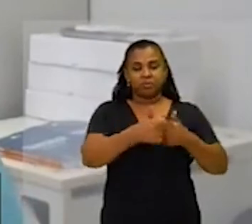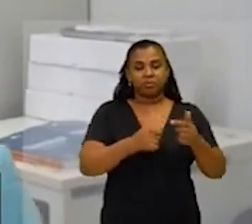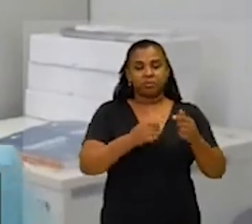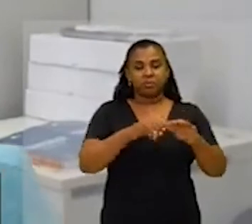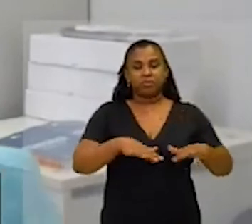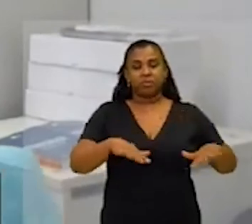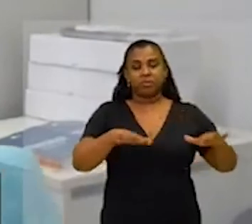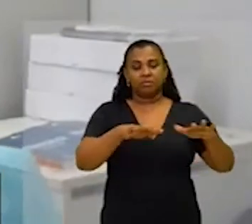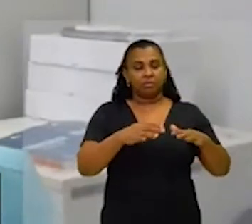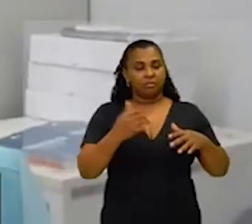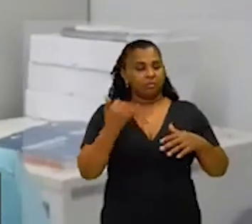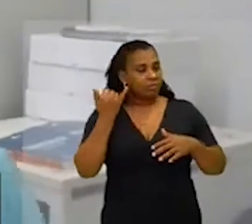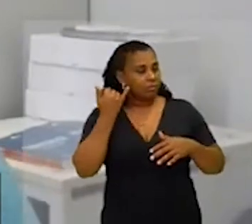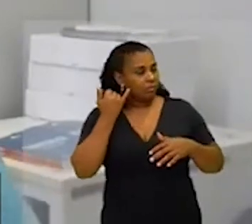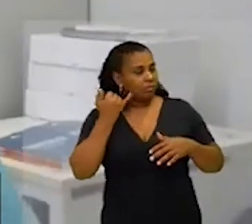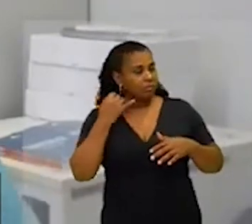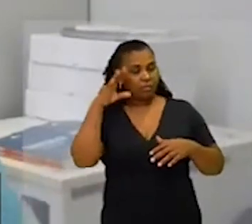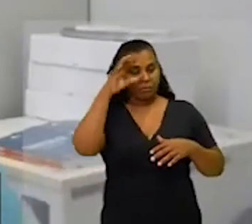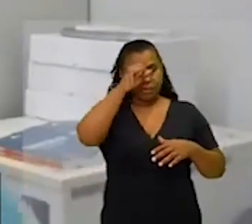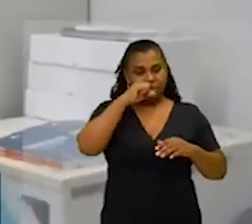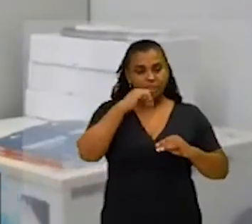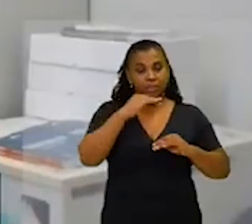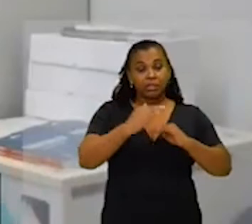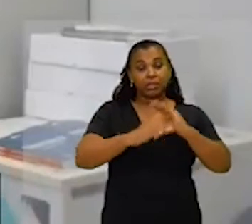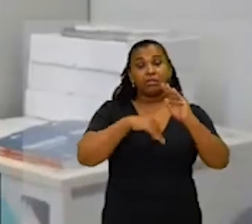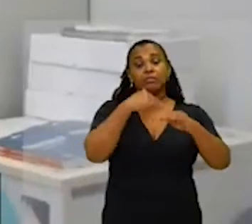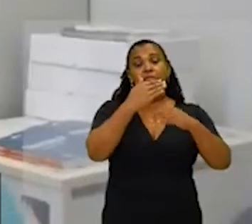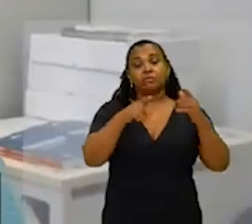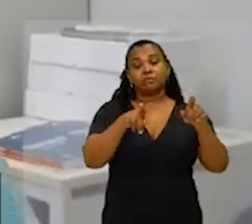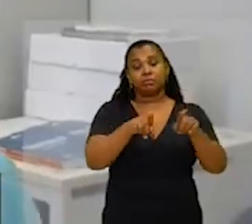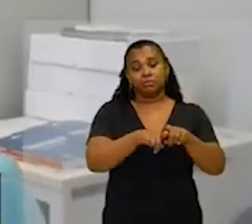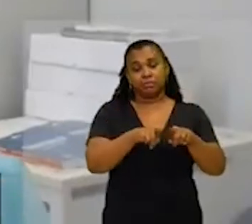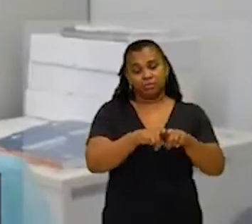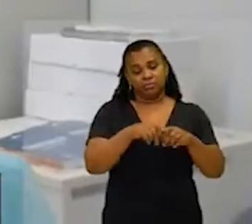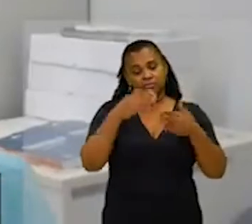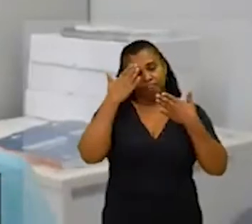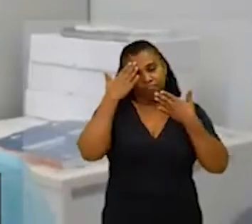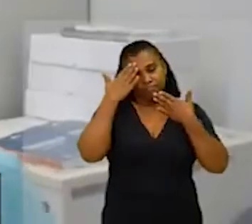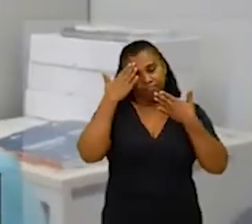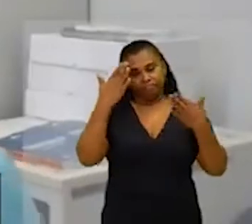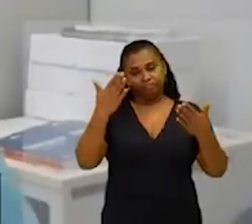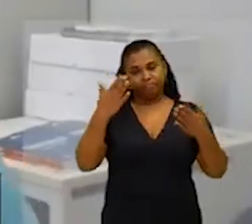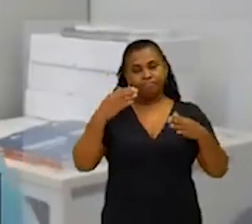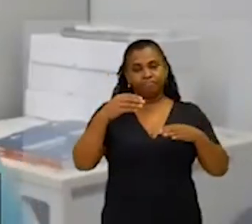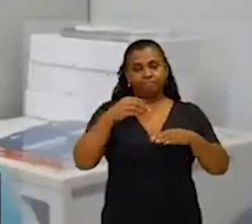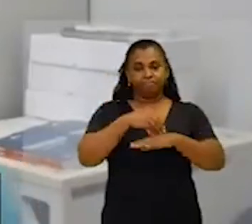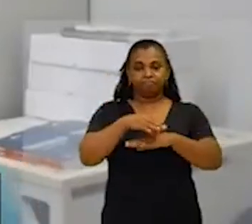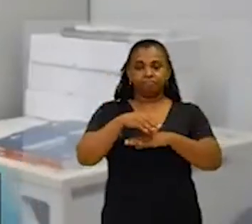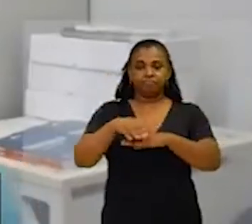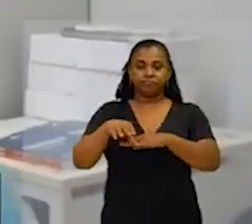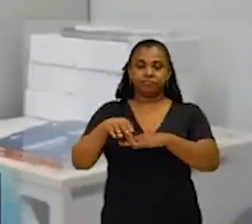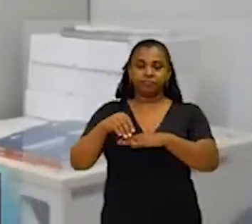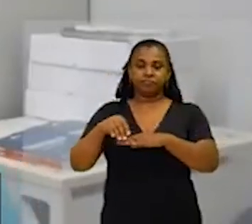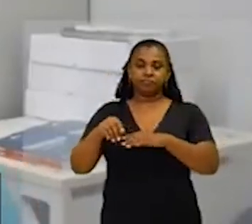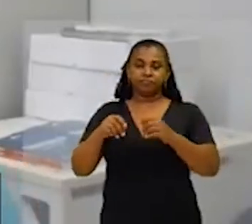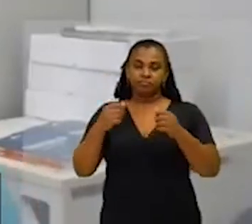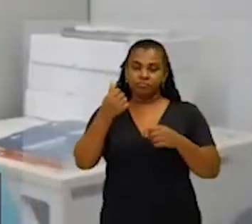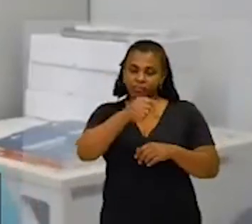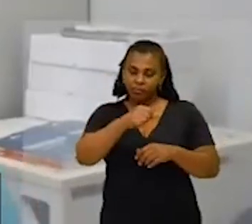aprendizagem de desenvolvimento né então muito obrigado pelas ponderações pelas análises que